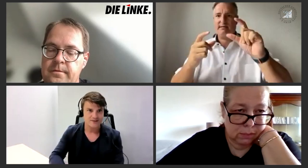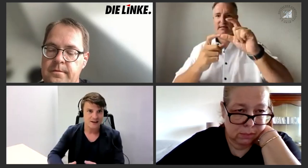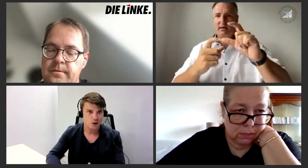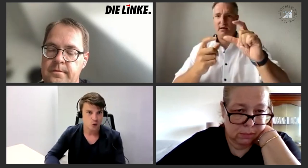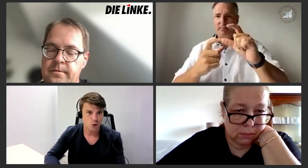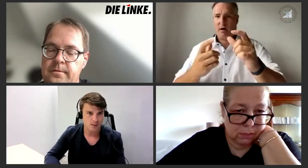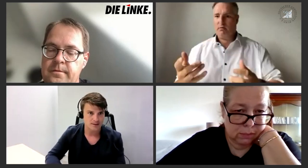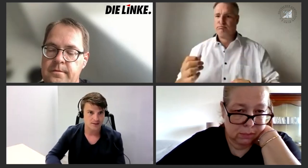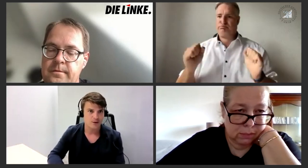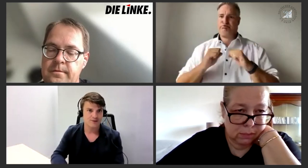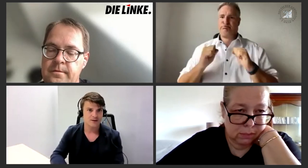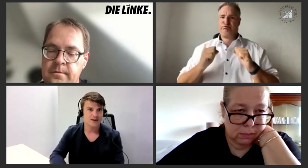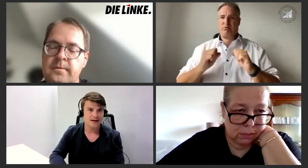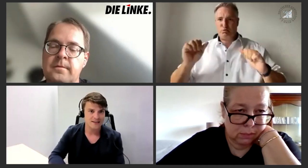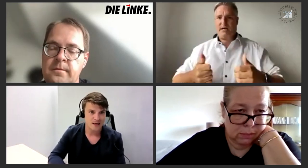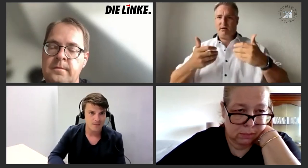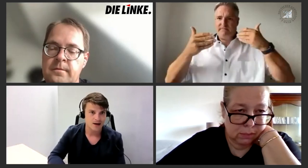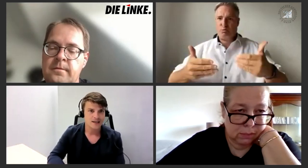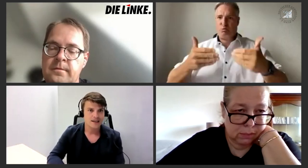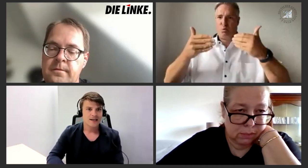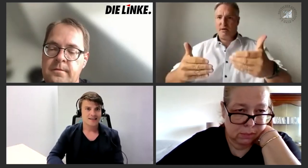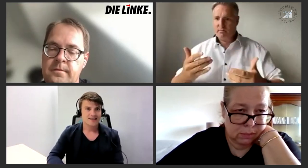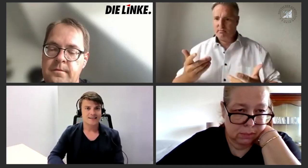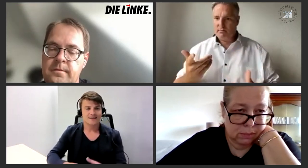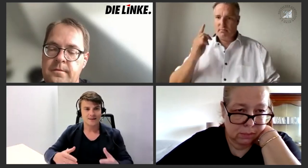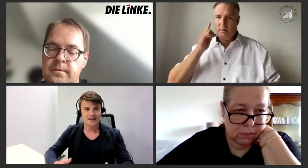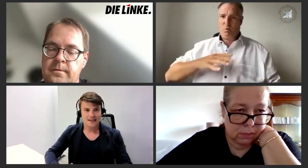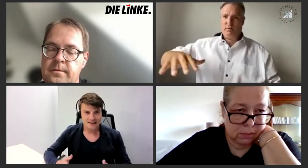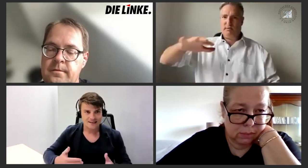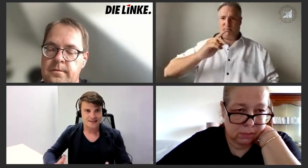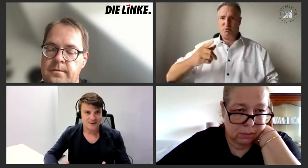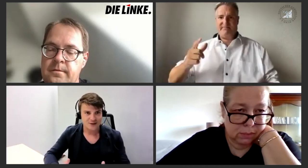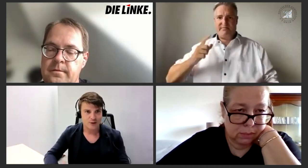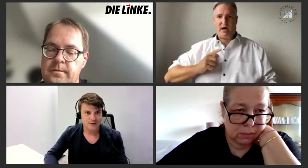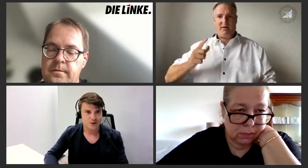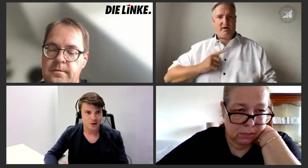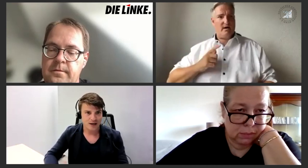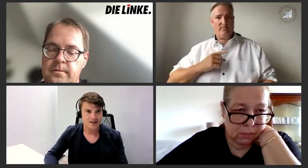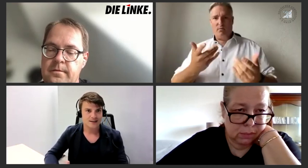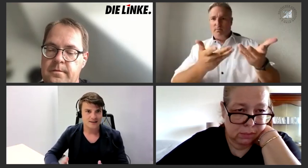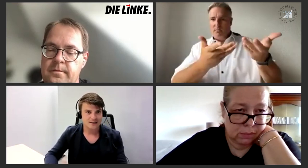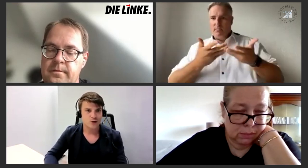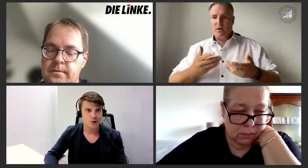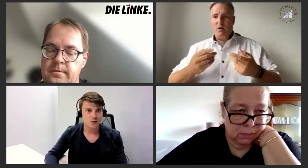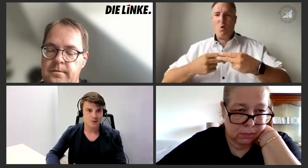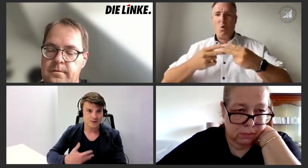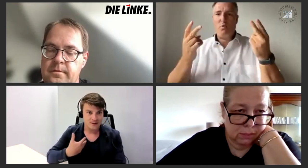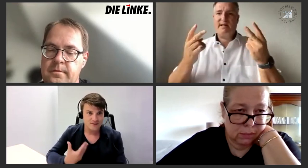dieses Projekt wieder verschoben hat auf Ende September. Das heißt, das läuft ständig,